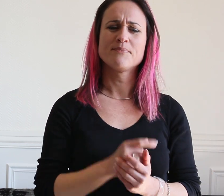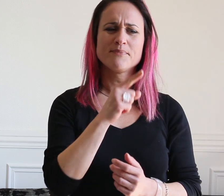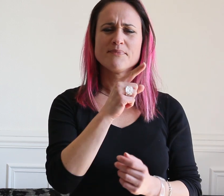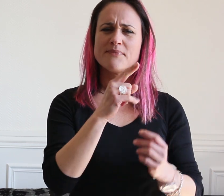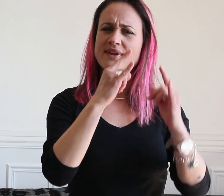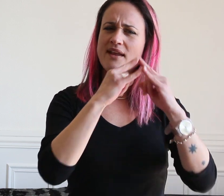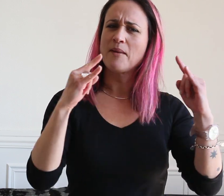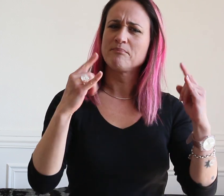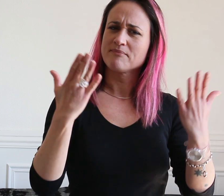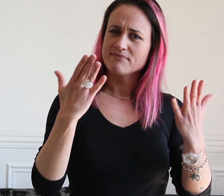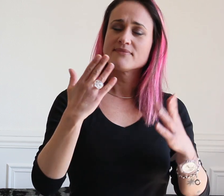Quel camp ?